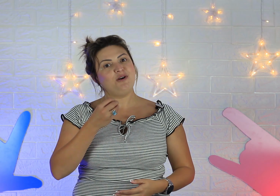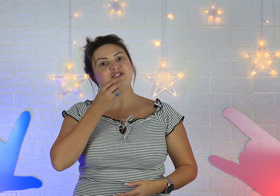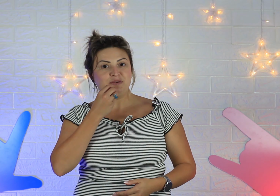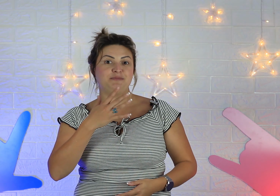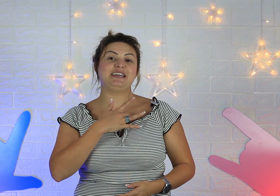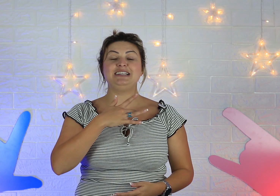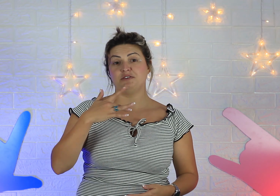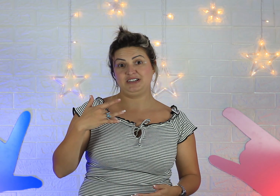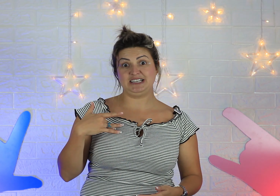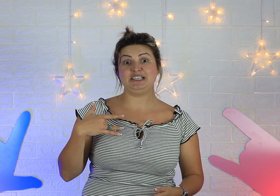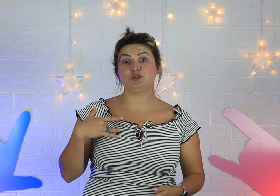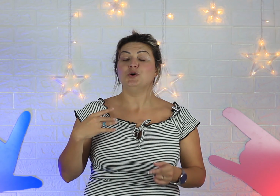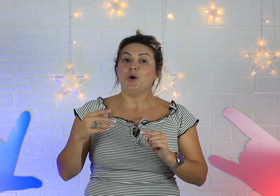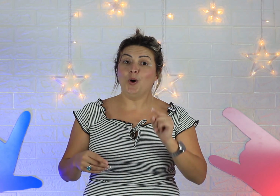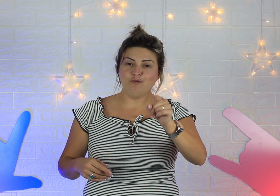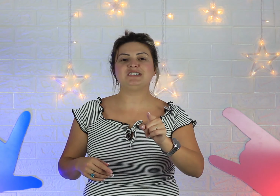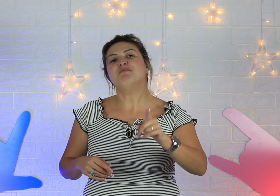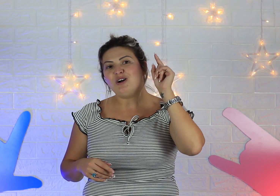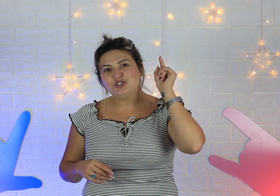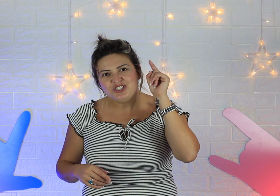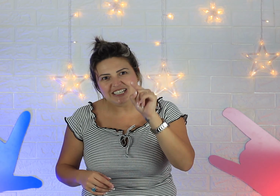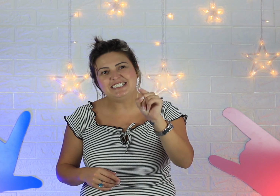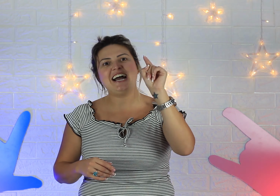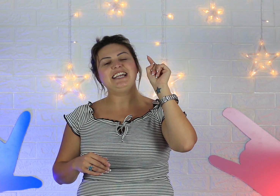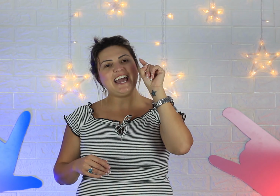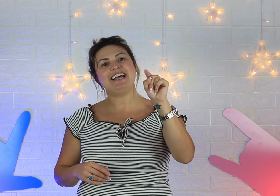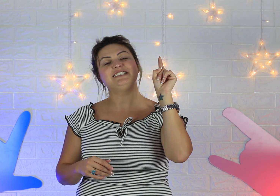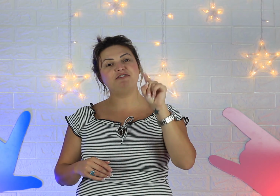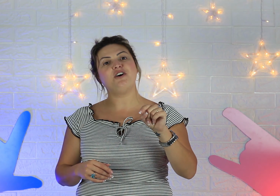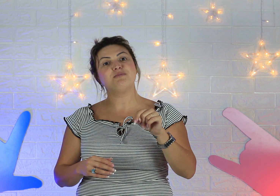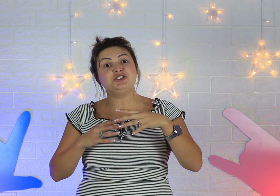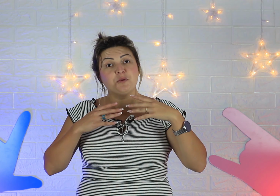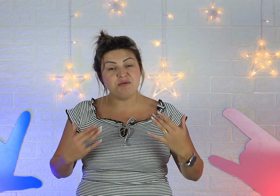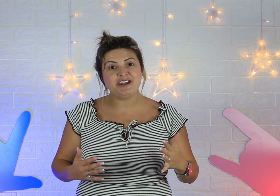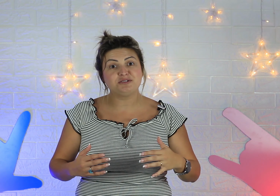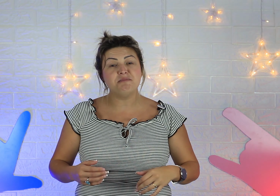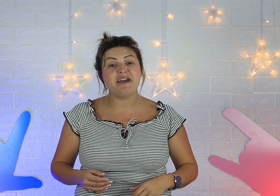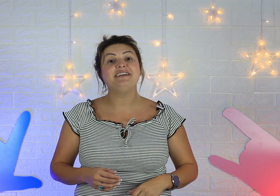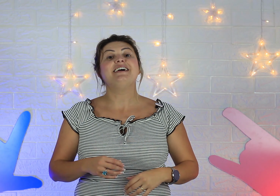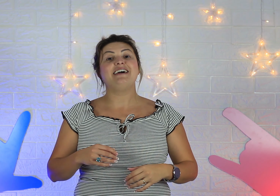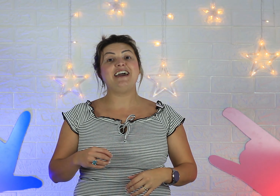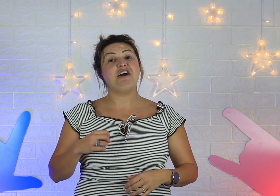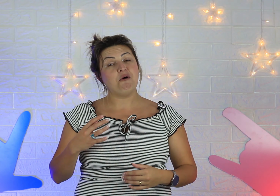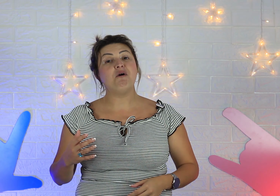você pode perceber que eles vão fazer isso ou você pode utilizar essa forma de cumprimento também é